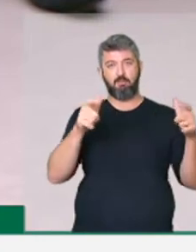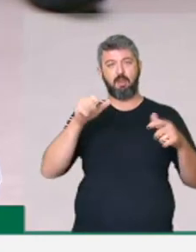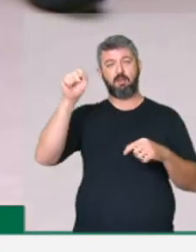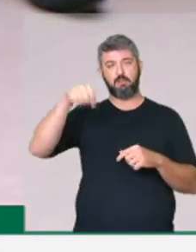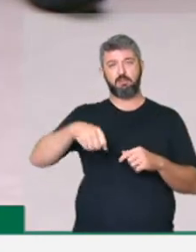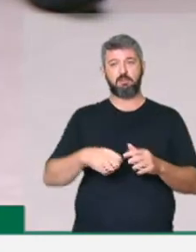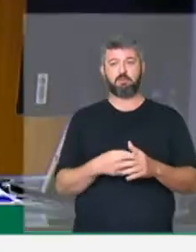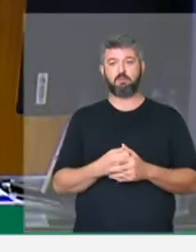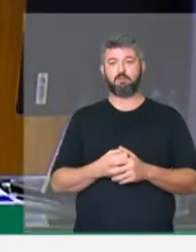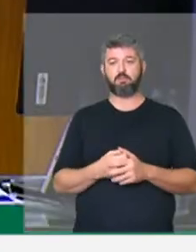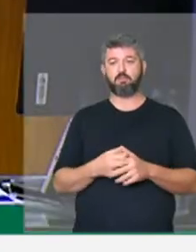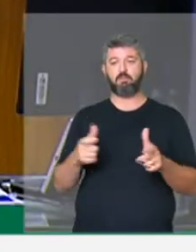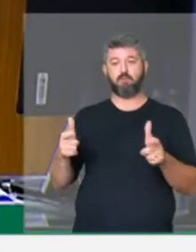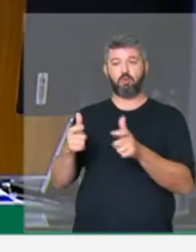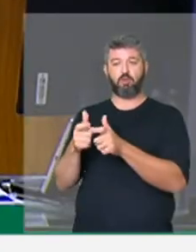CHEGADO NESSA VOTAÇÃO. NÓS PRECISAMOS FAZER UMA IRONIA